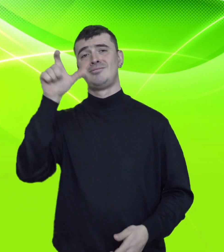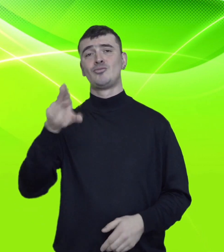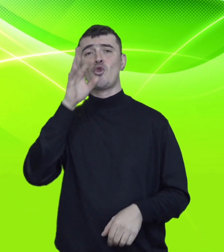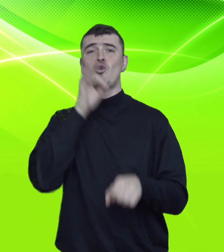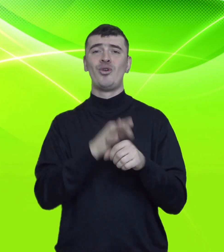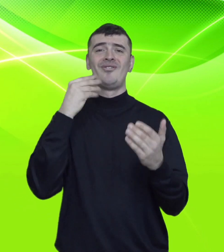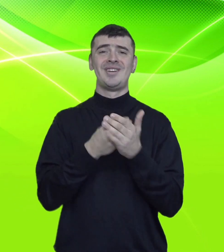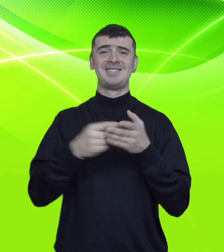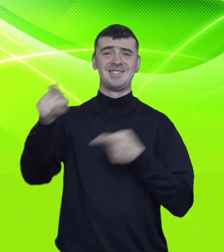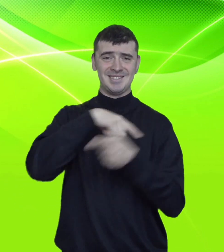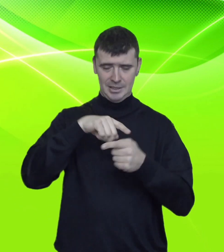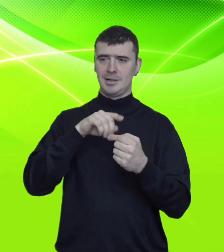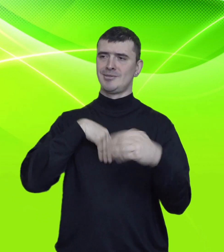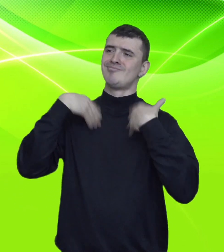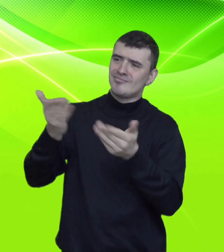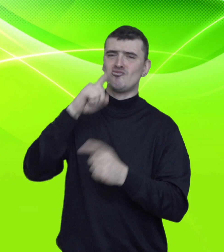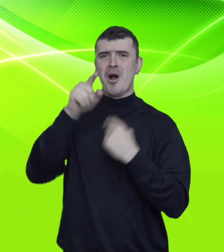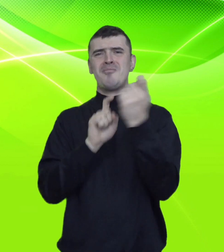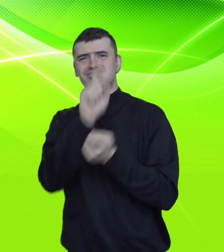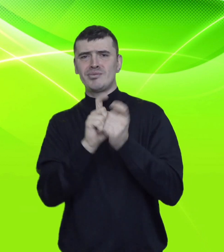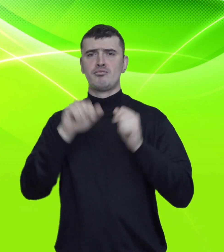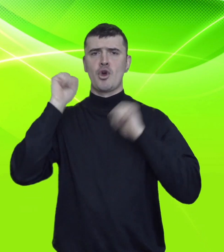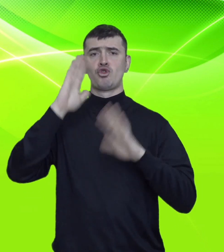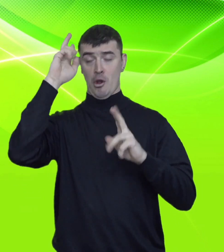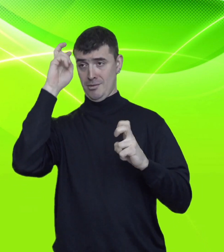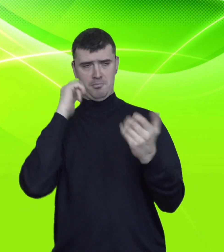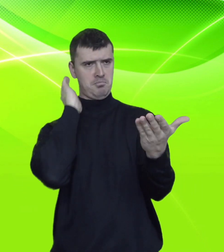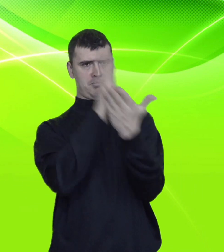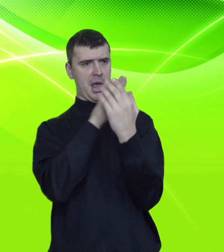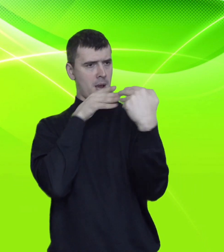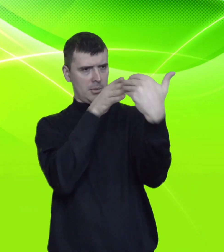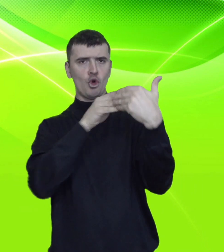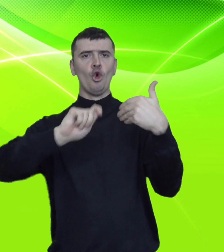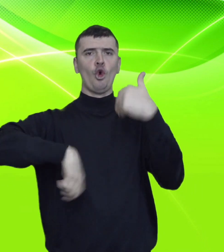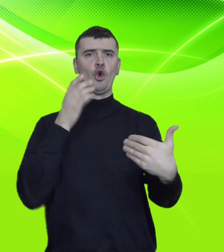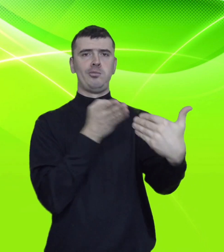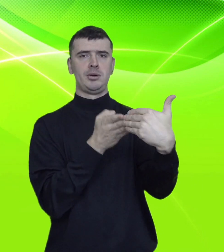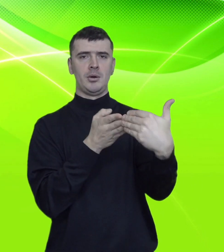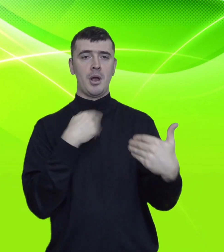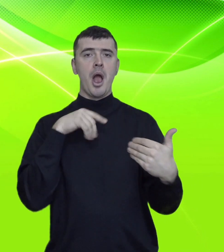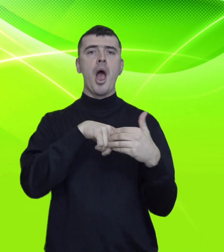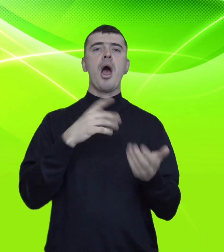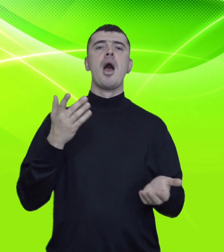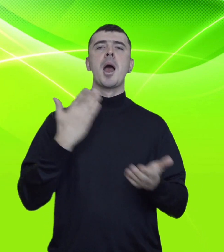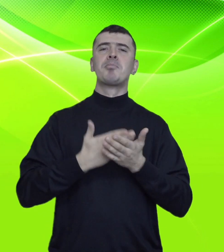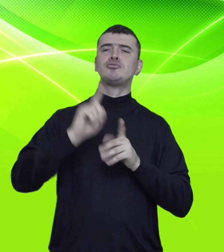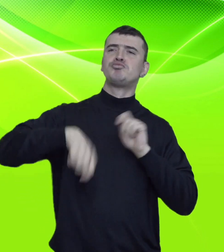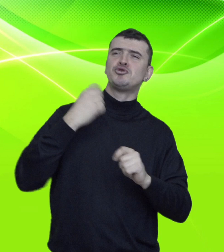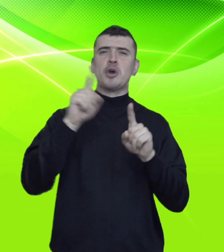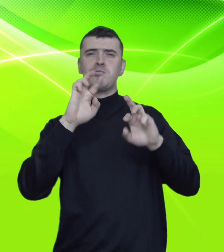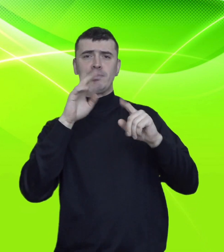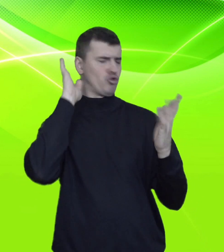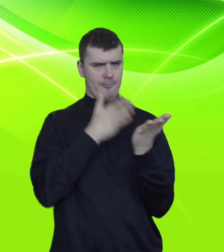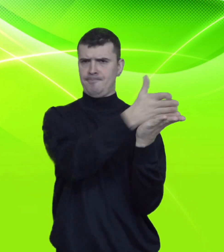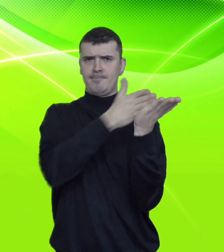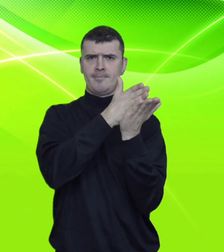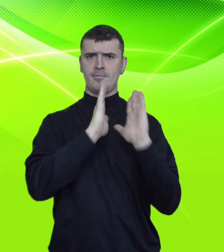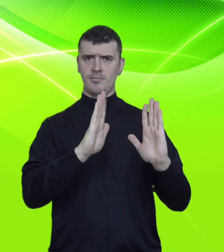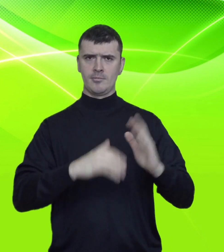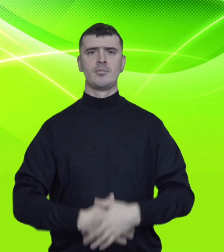Через омбудсмена можно оспорить только прямые убытки.